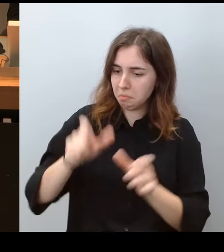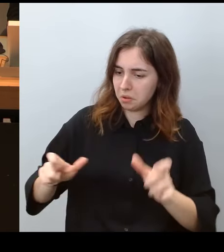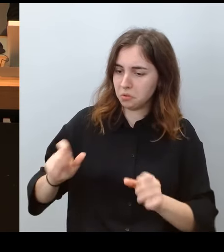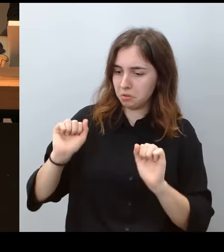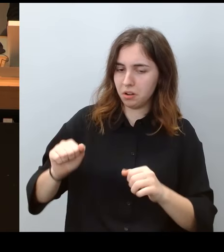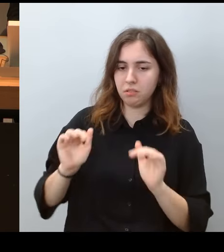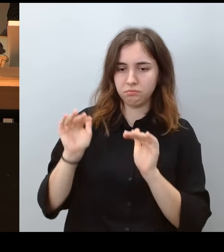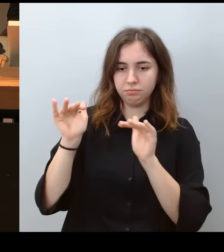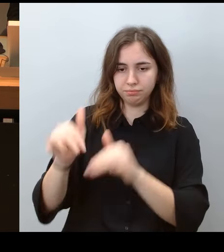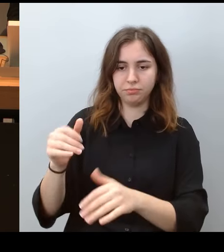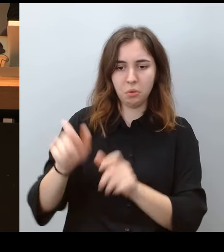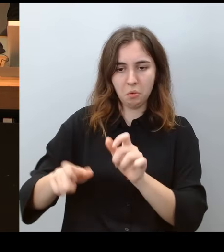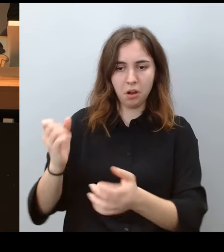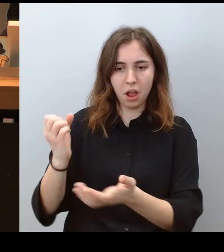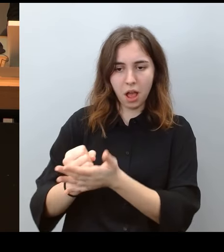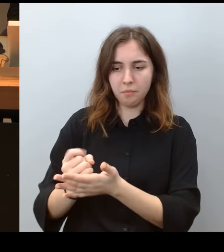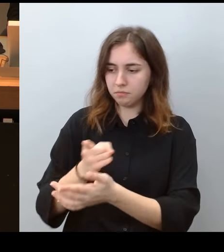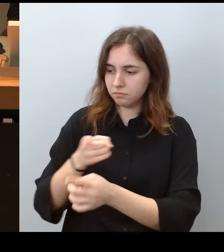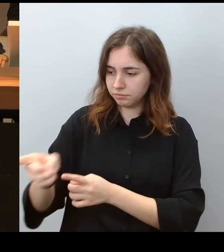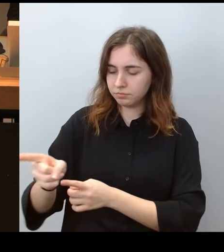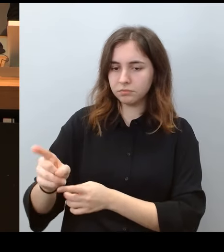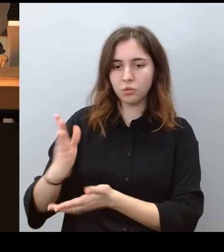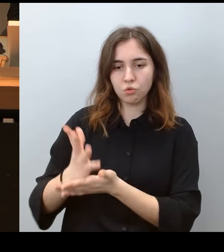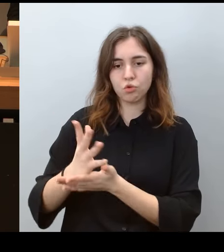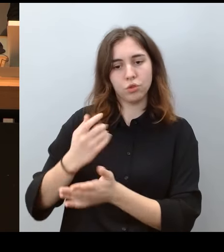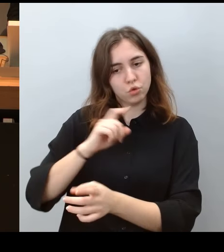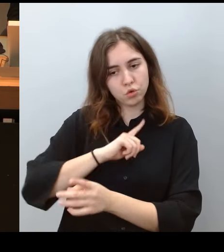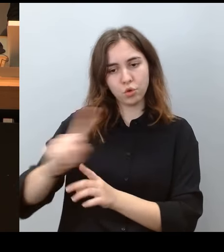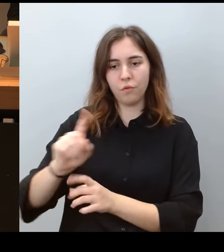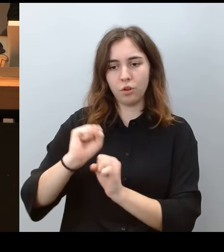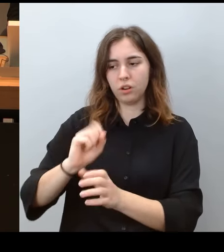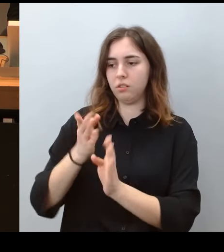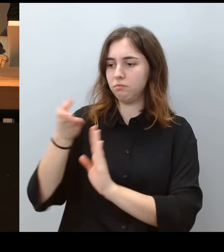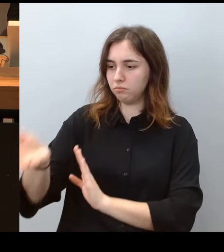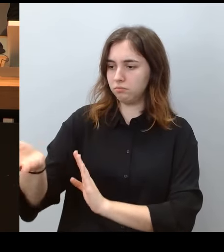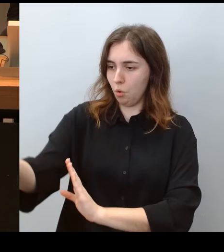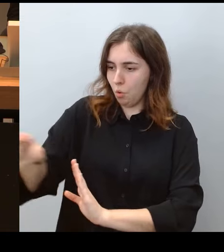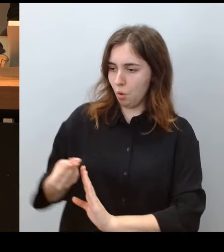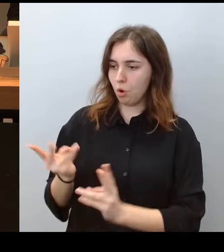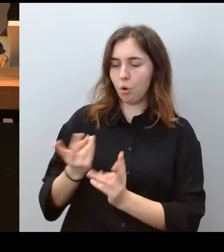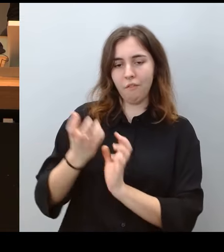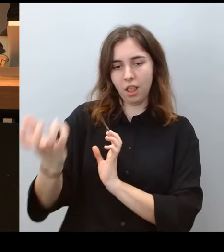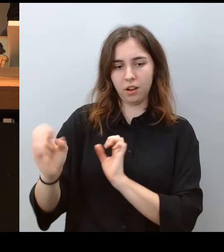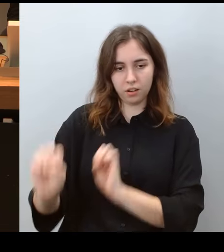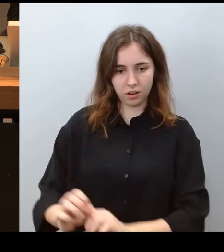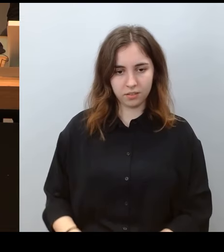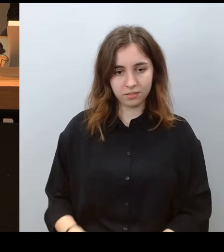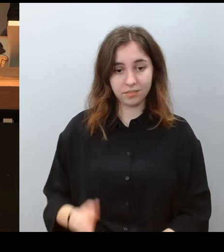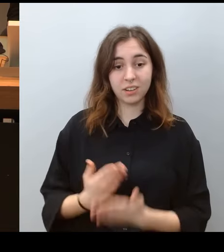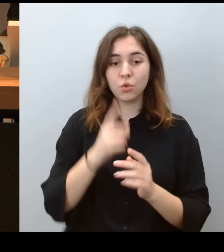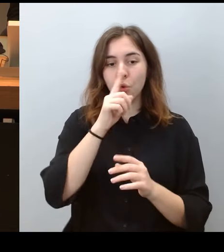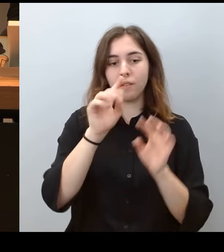und verlängert werden. Hierfür war nur die Vorlage des aktuellen Leistungsbescheides,